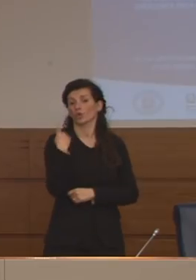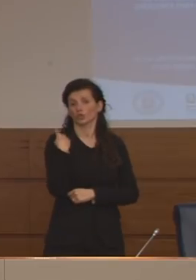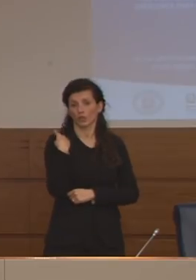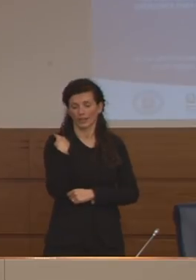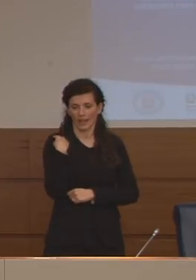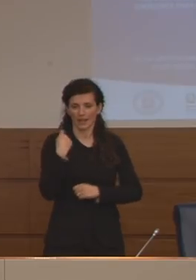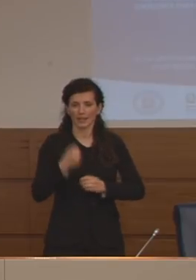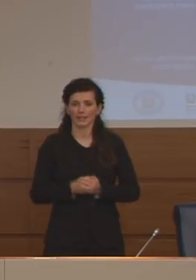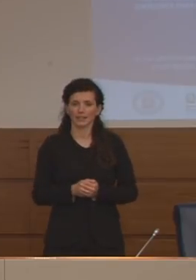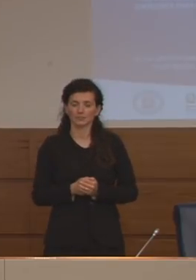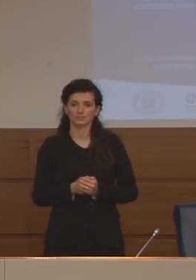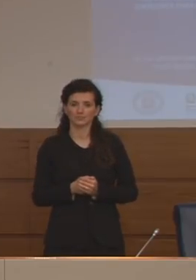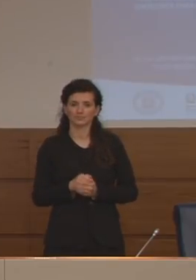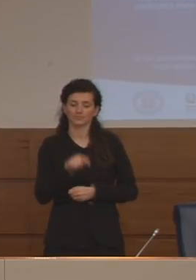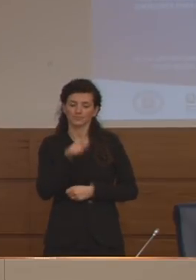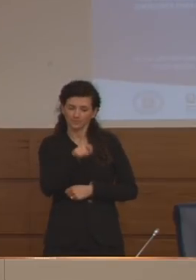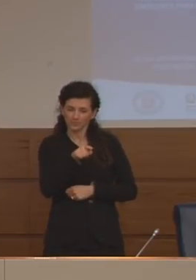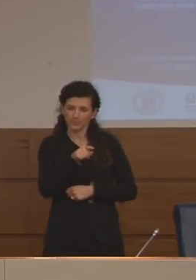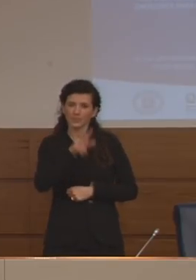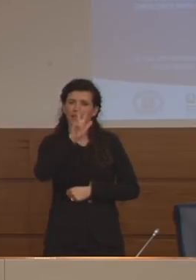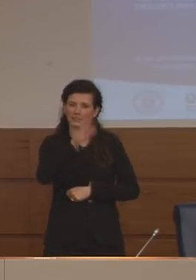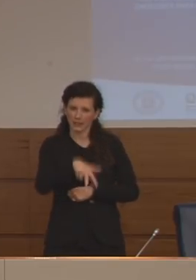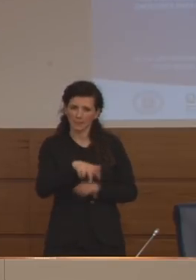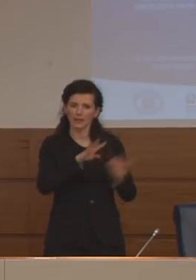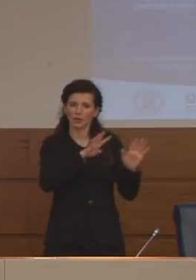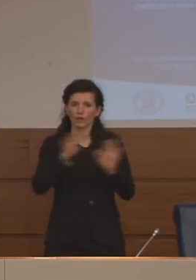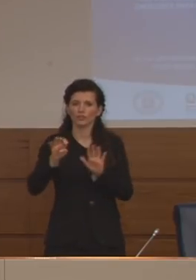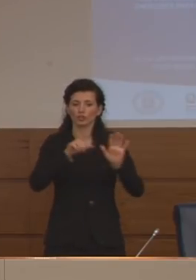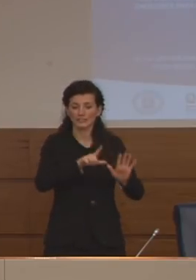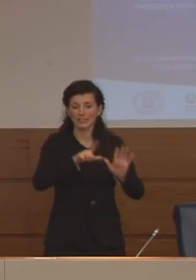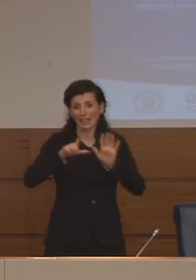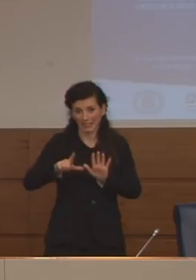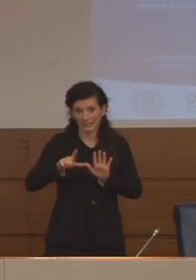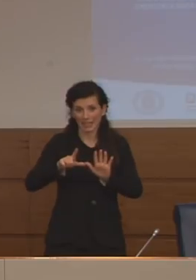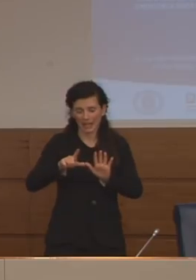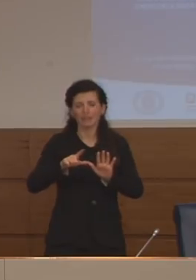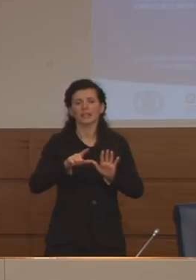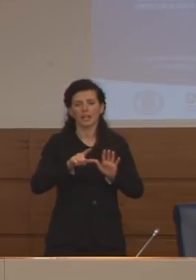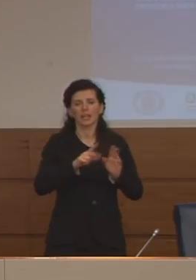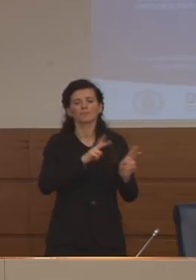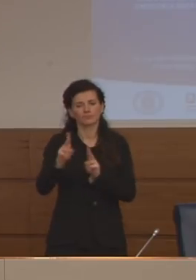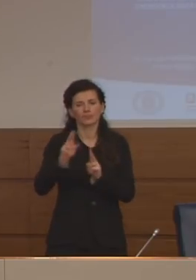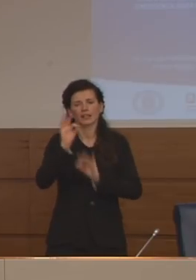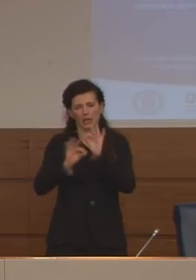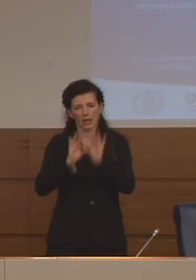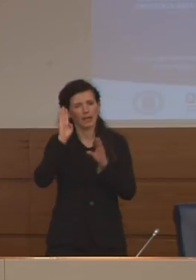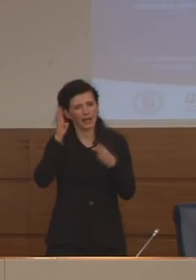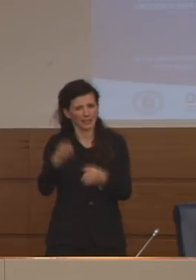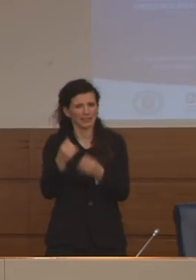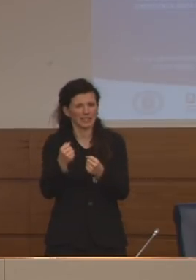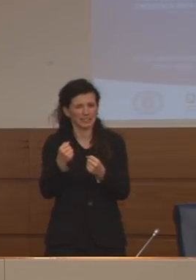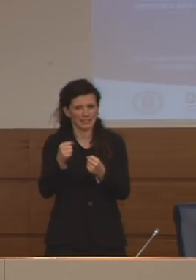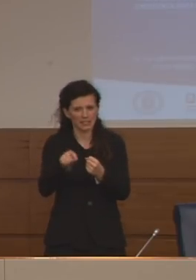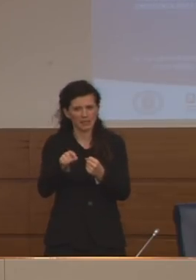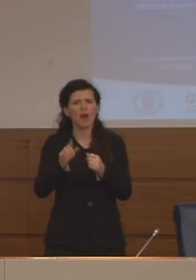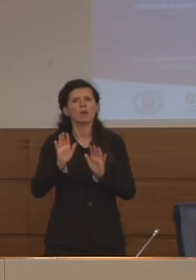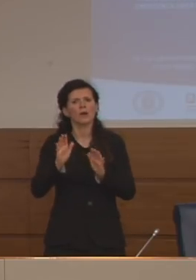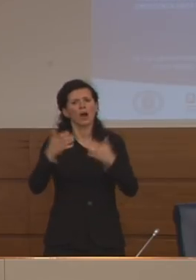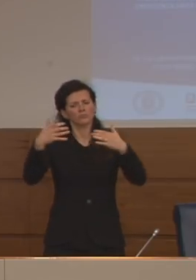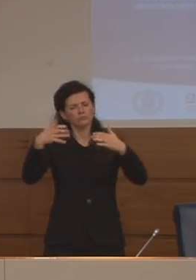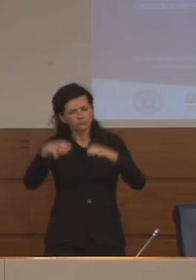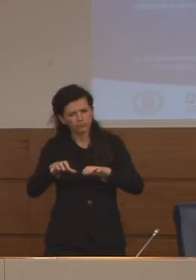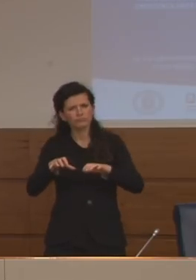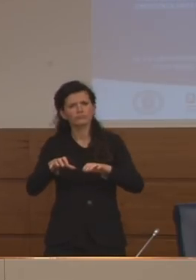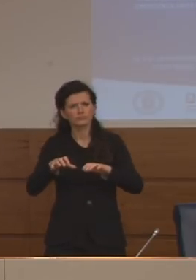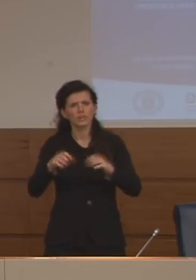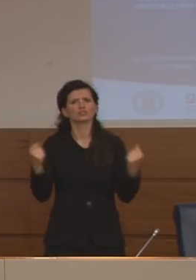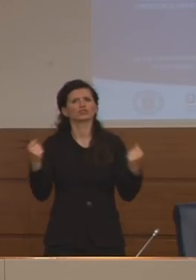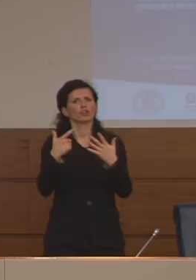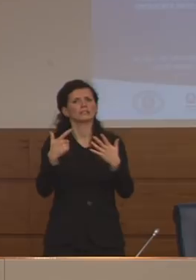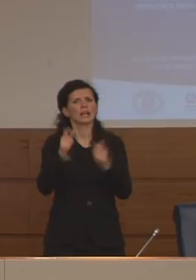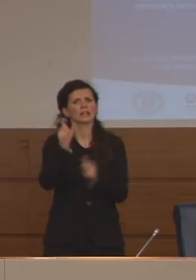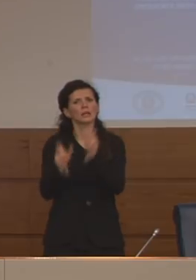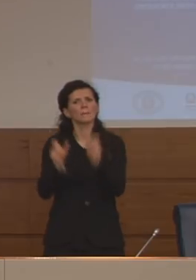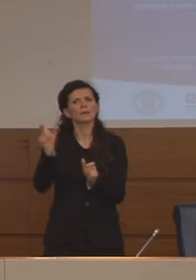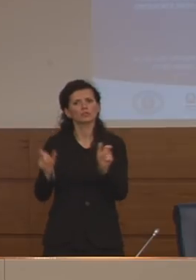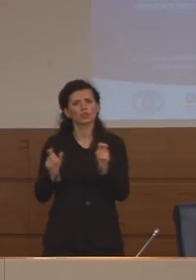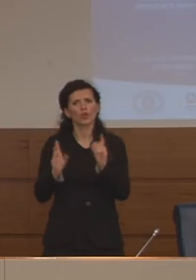Di questi, 3977 intensiva, con una diminuzione di 17 unità rispetto a ieri,